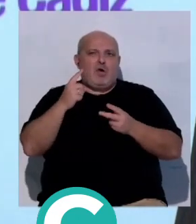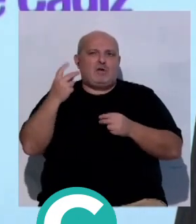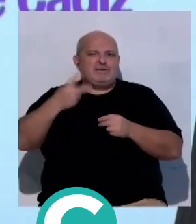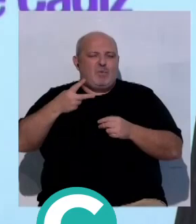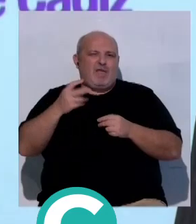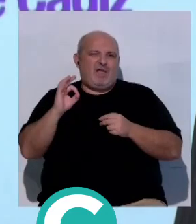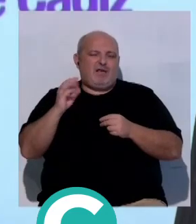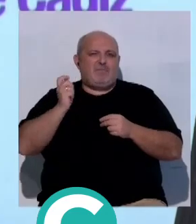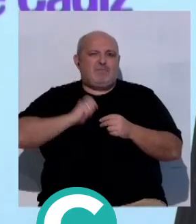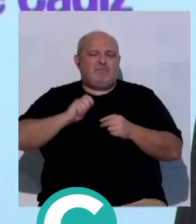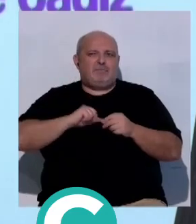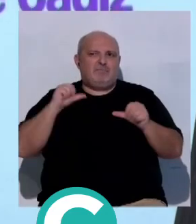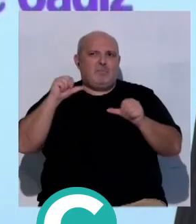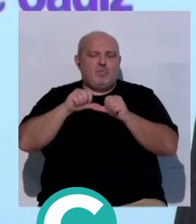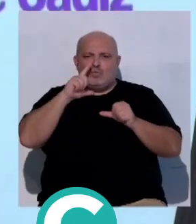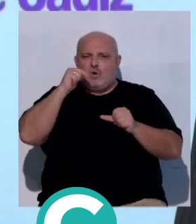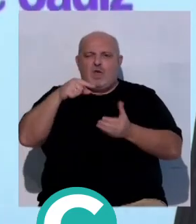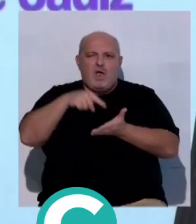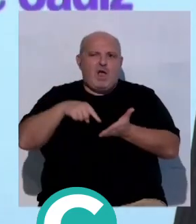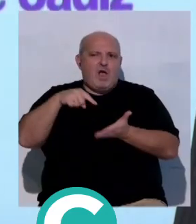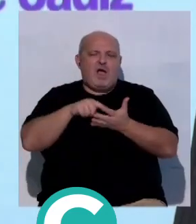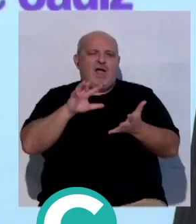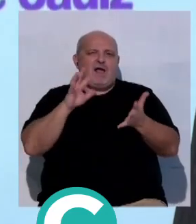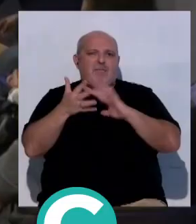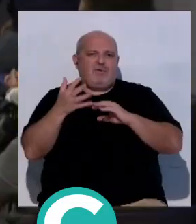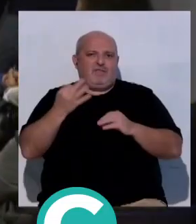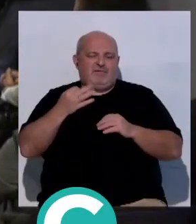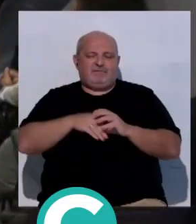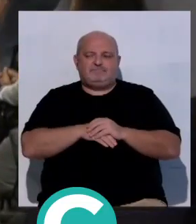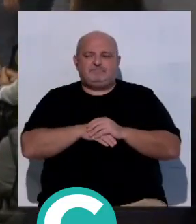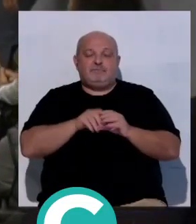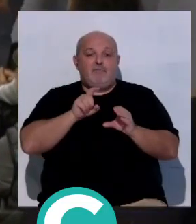jugadoras profesionales llevan años reclamando los cambios que se están dando ahora los participantes